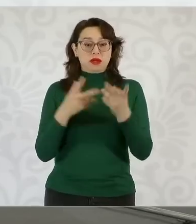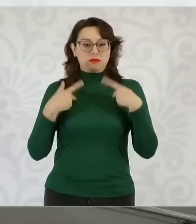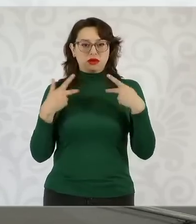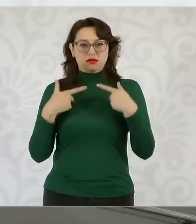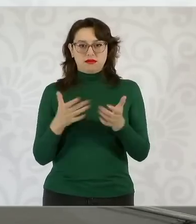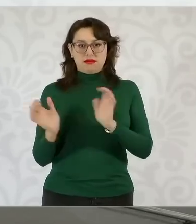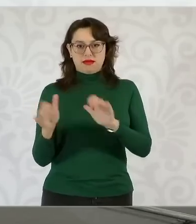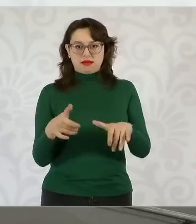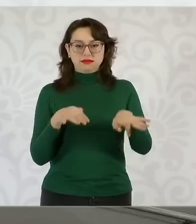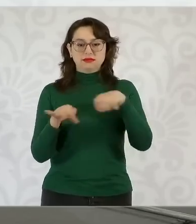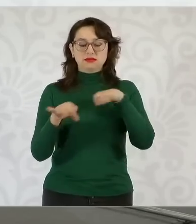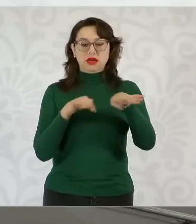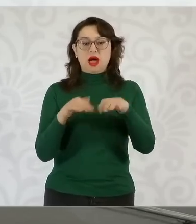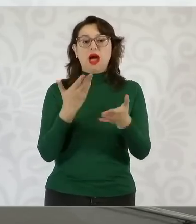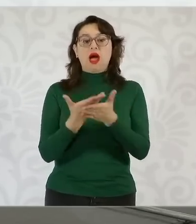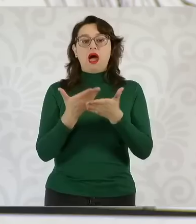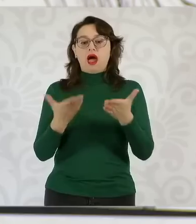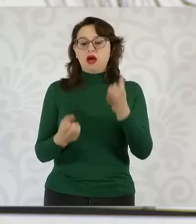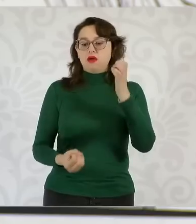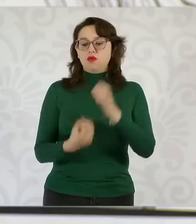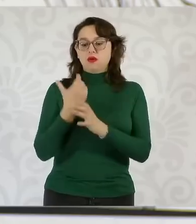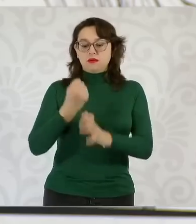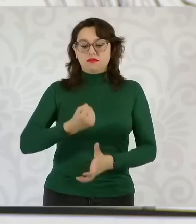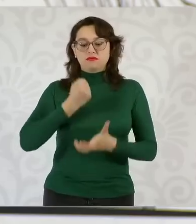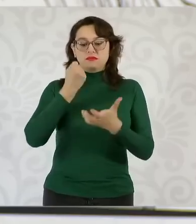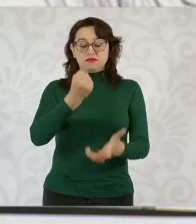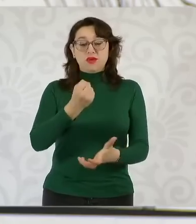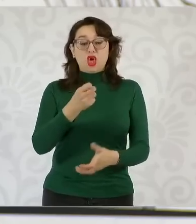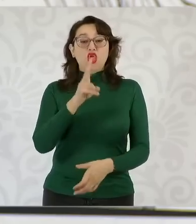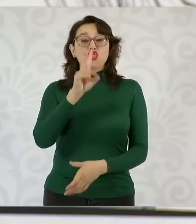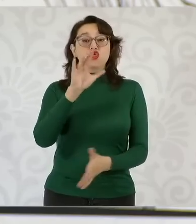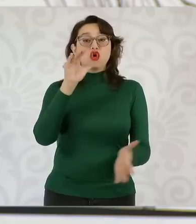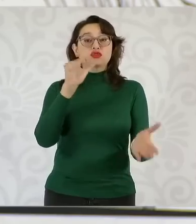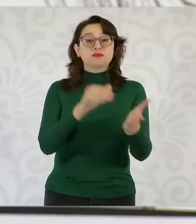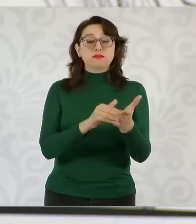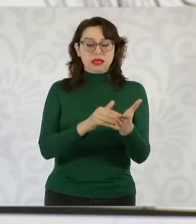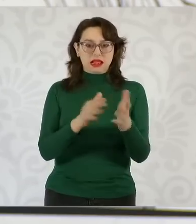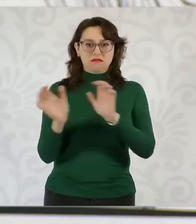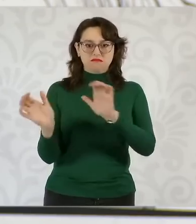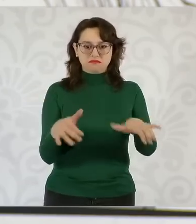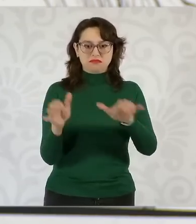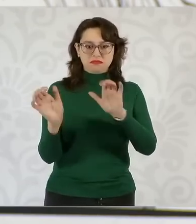el día de hoy se van a generar 2000 empleos directos y más de 10,000 empleos indirectos